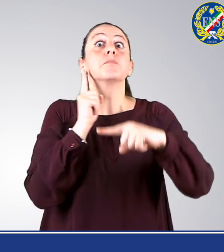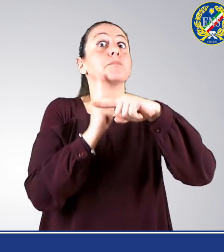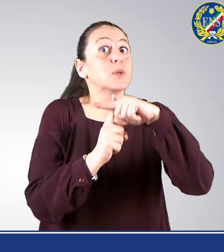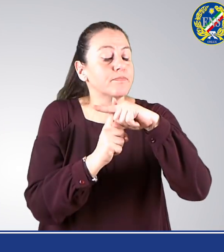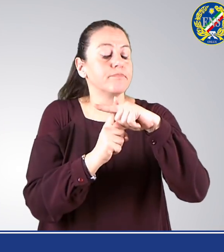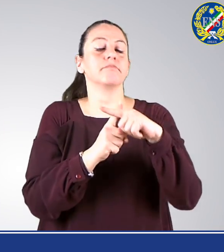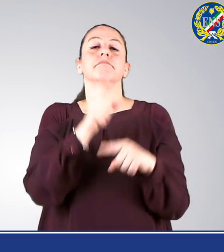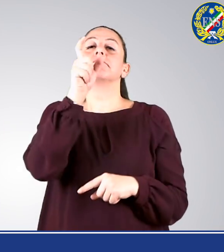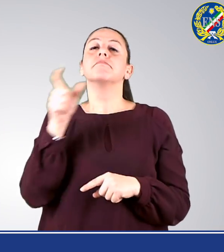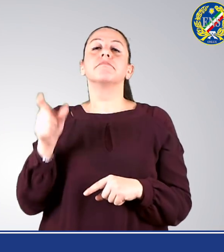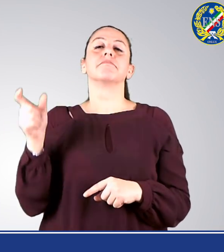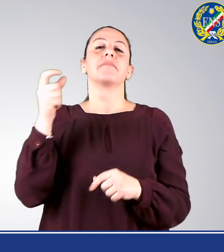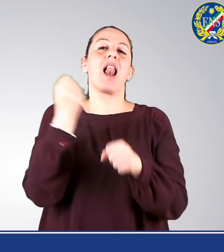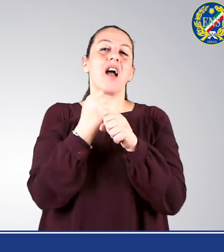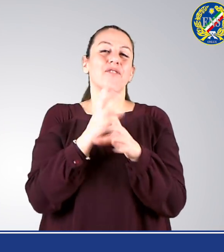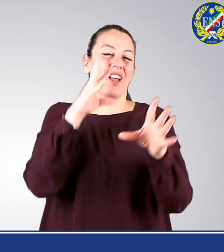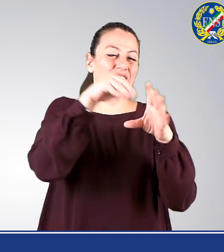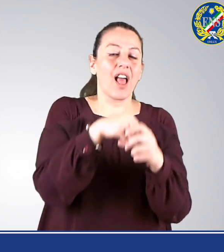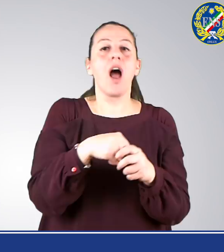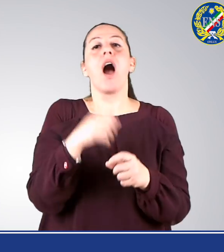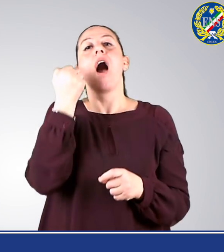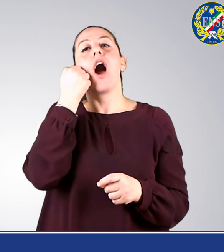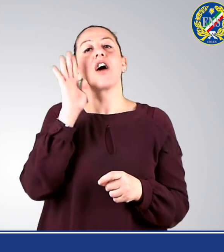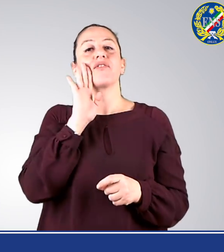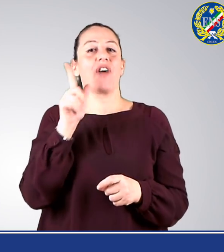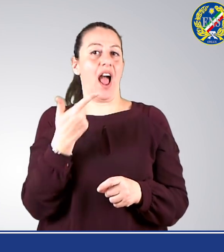ed hanno anche l'obbligo di assumere un lavoratore delle categorie protette: